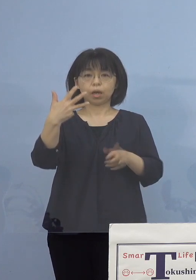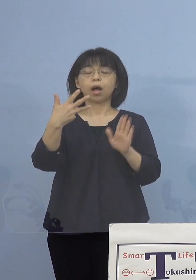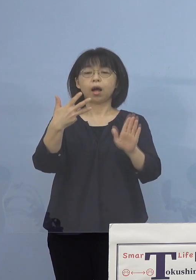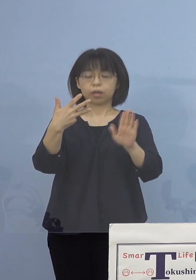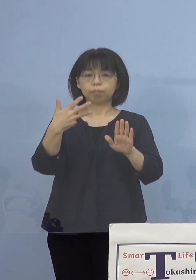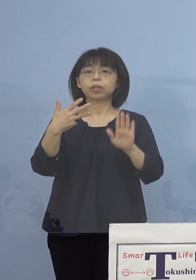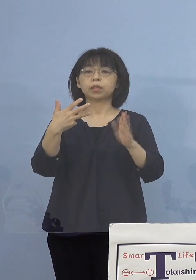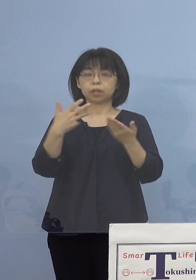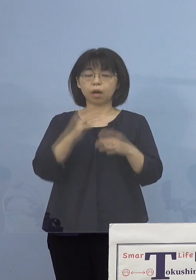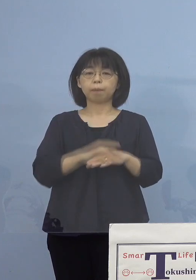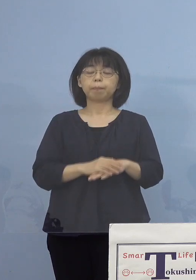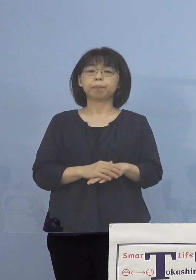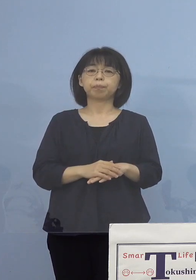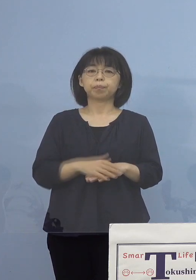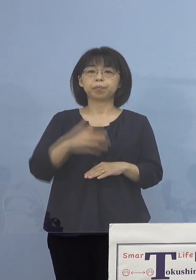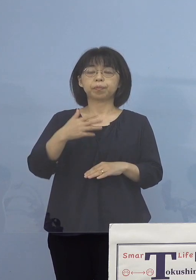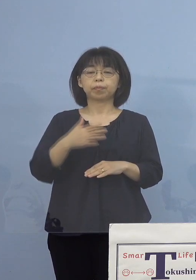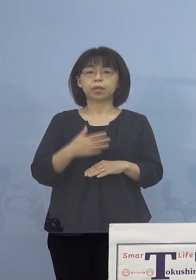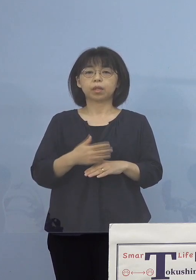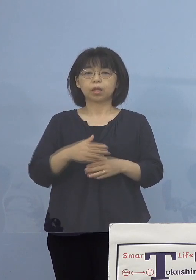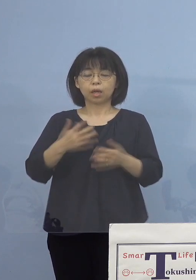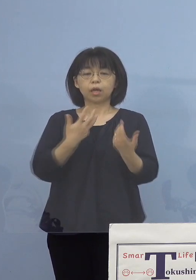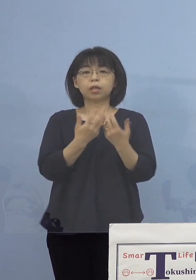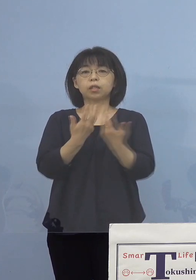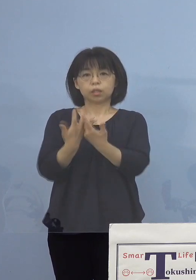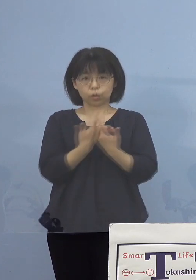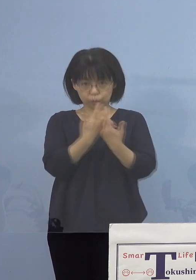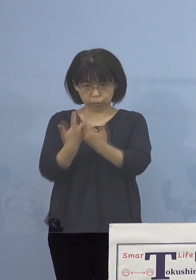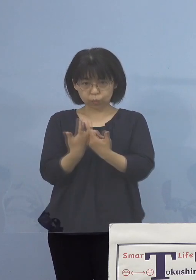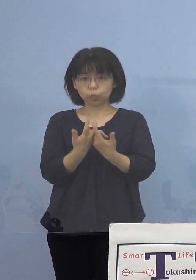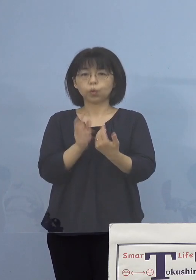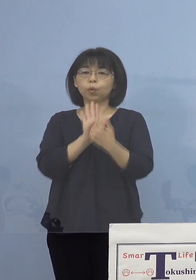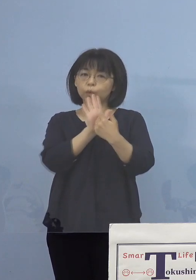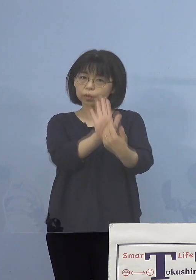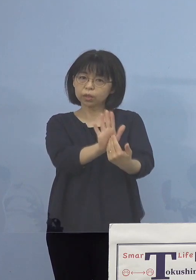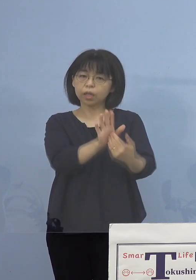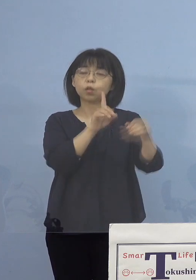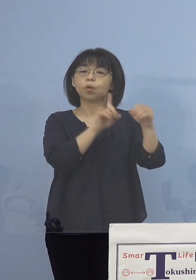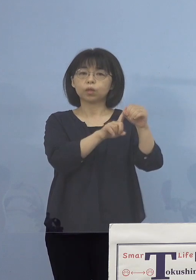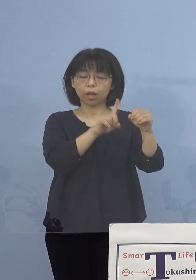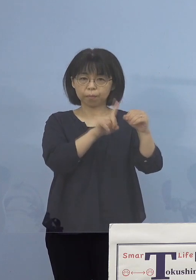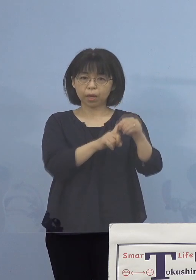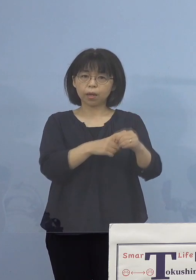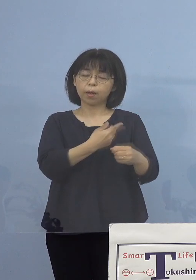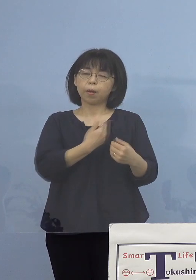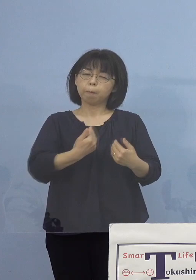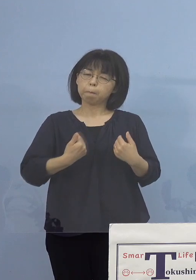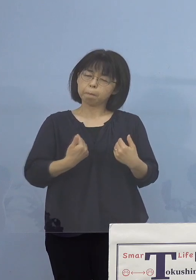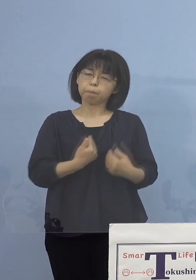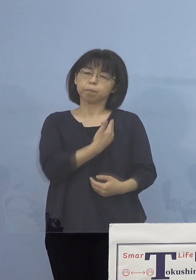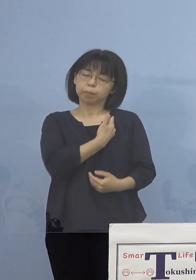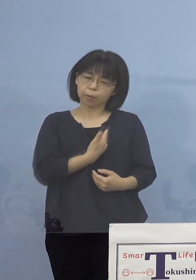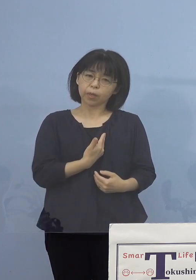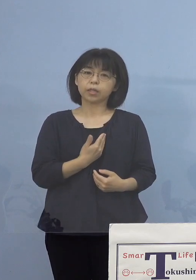現在、人流抑制のため、やむを得ない措置として 県内全域の飲食店の皆様に